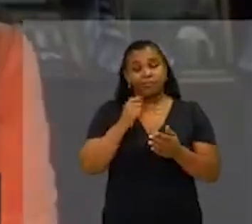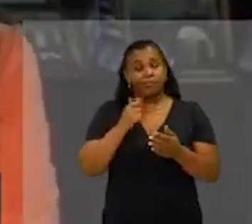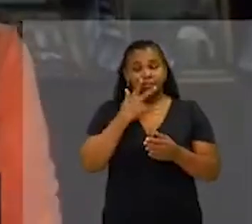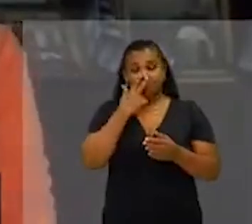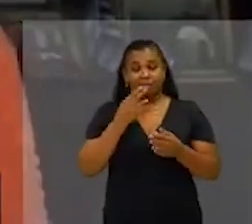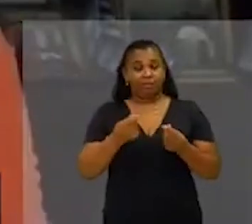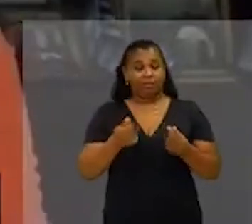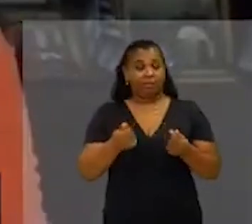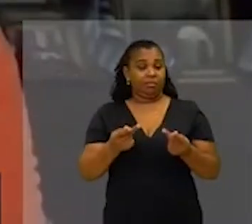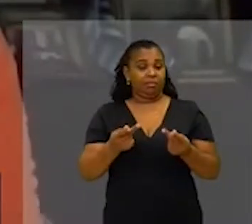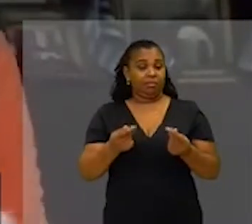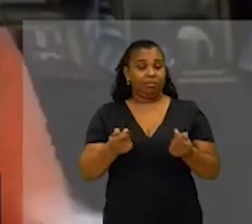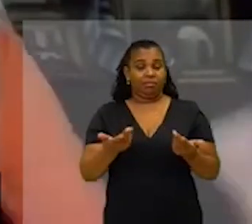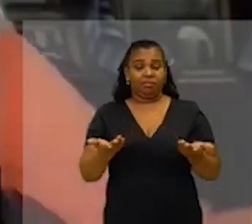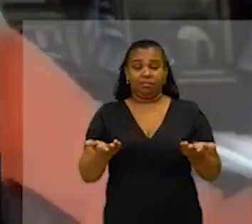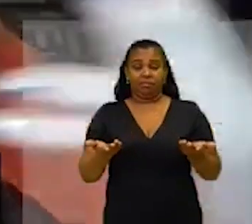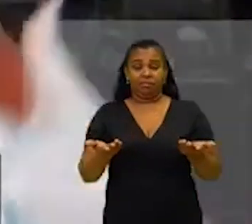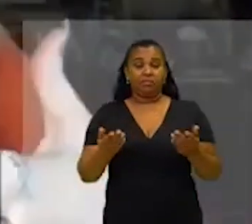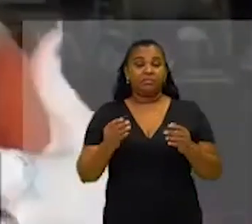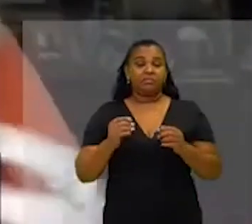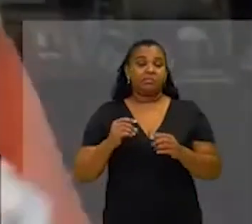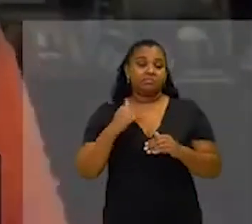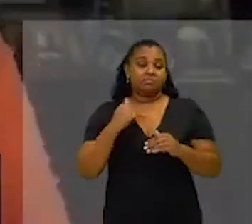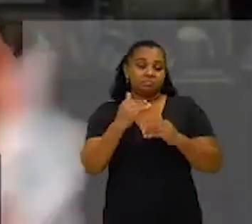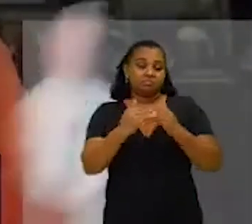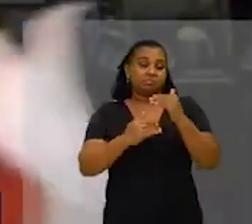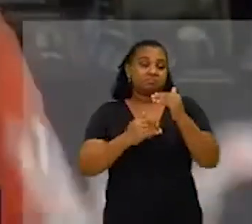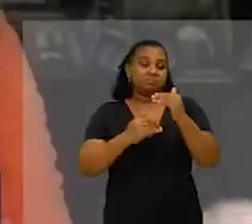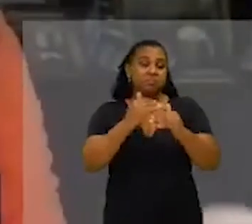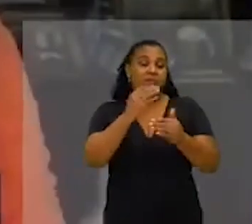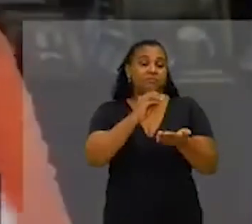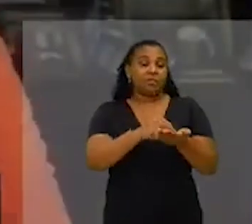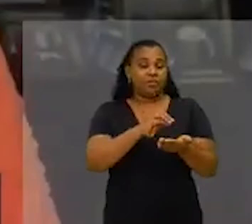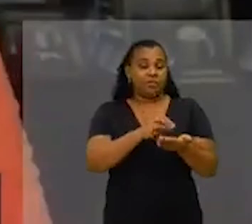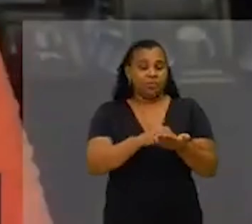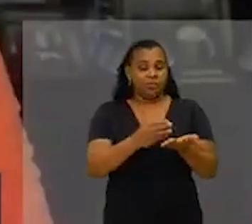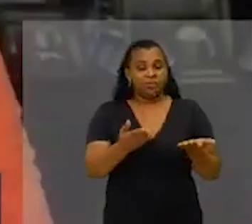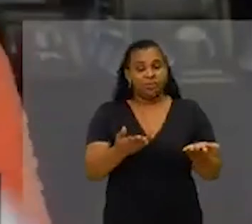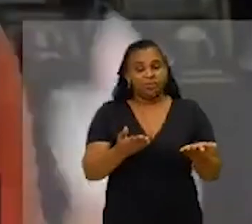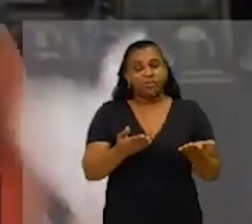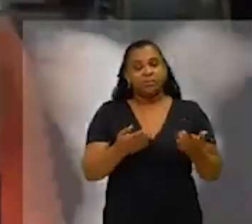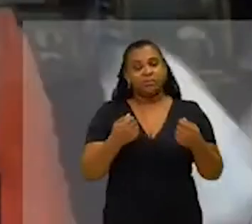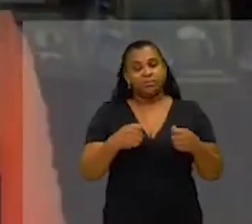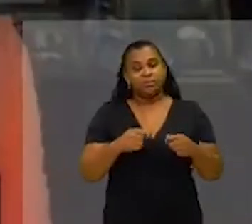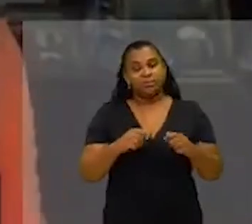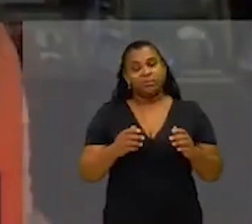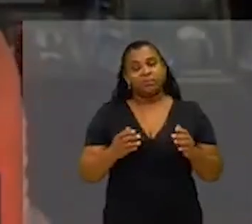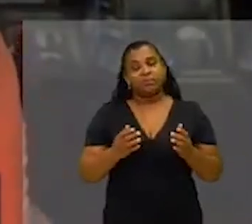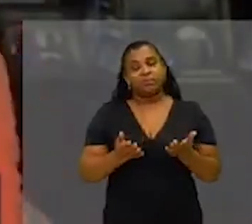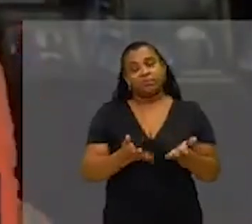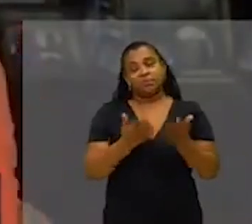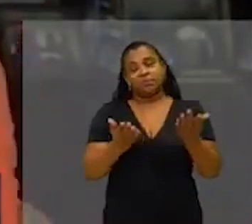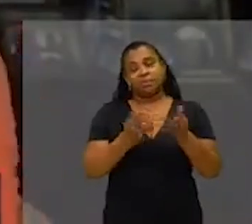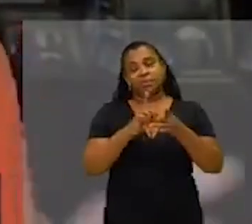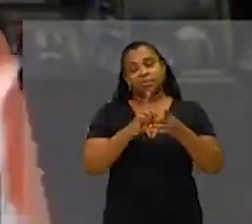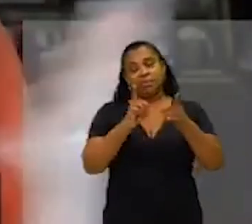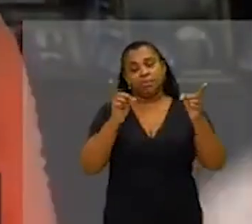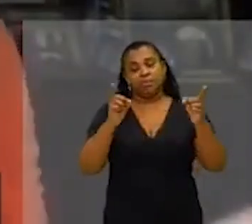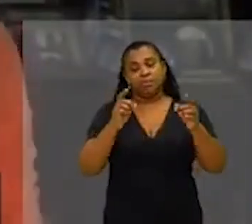caminhando no sentido de trazer efetivar a maior democracia uma maior participação da população em